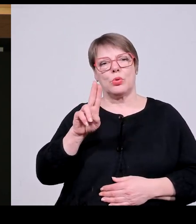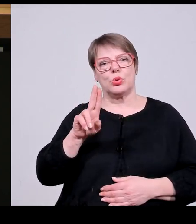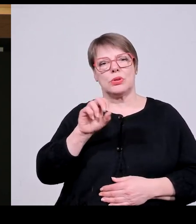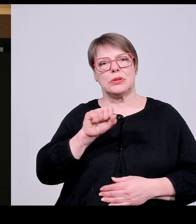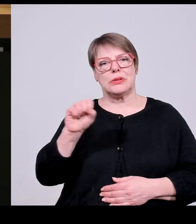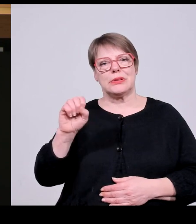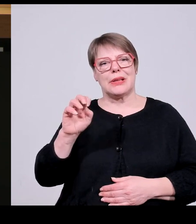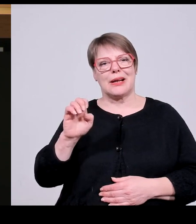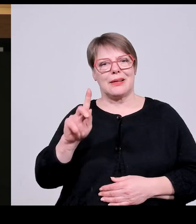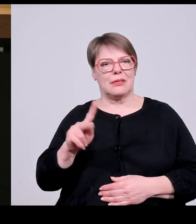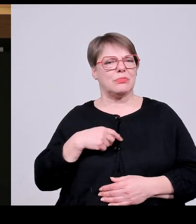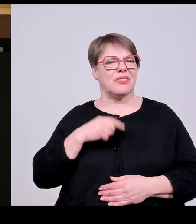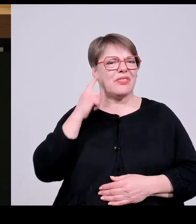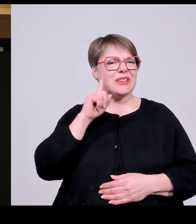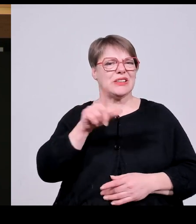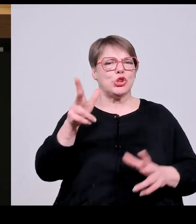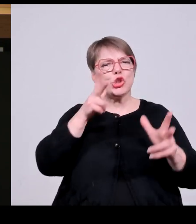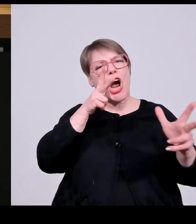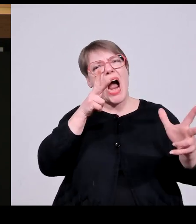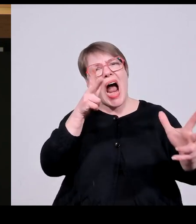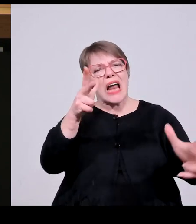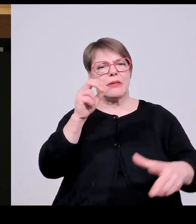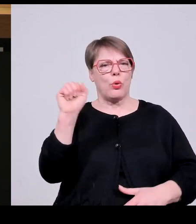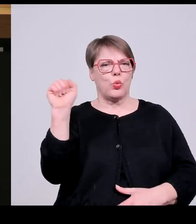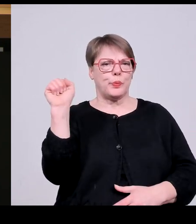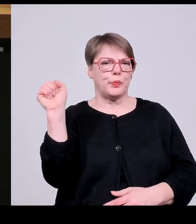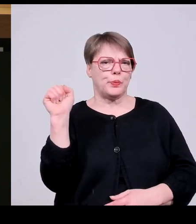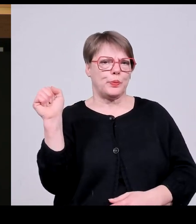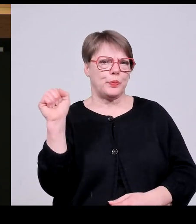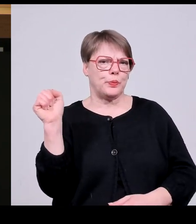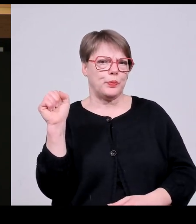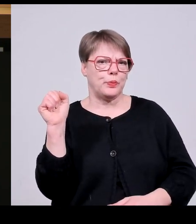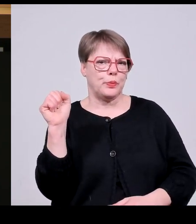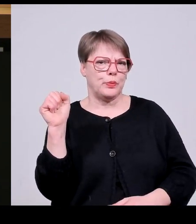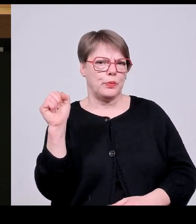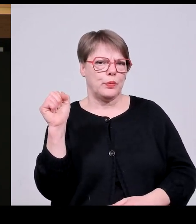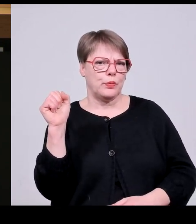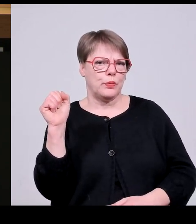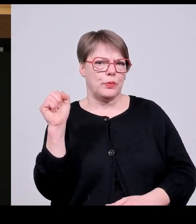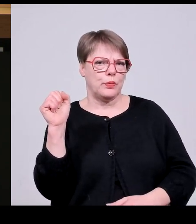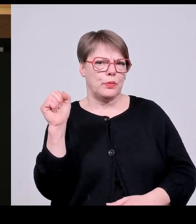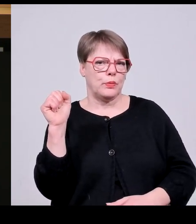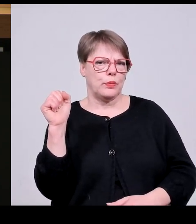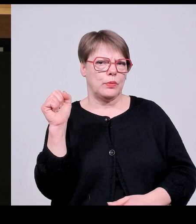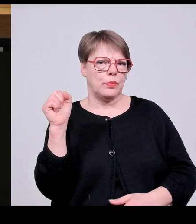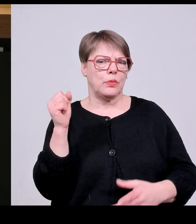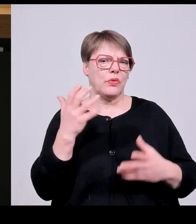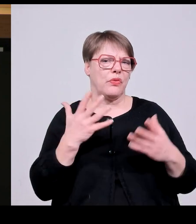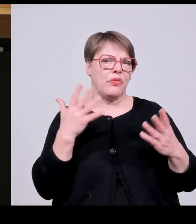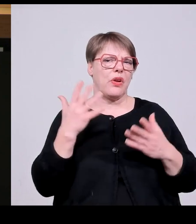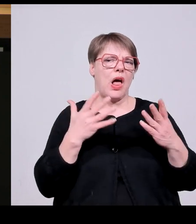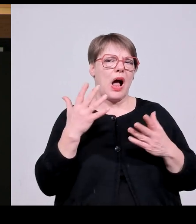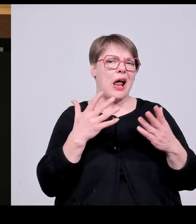Gehör getrübt, Aber Sie müssen nicht so laut mit uns reden. Aber lassen Sie mich meine Ausführungen mit einer Frage beginnen.